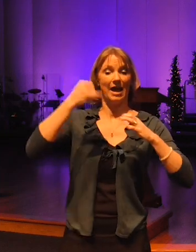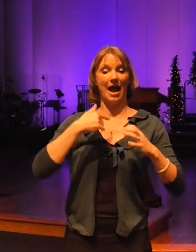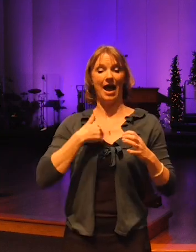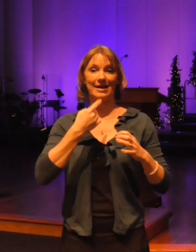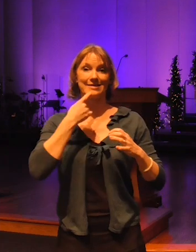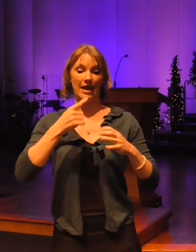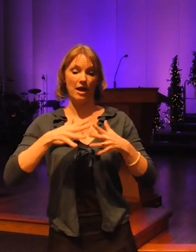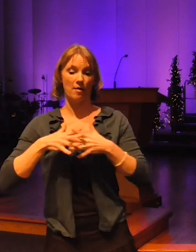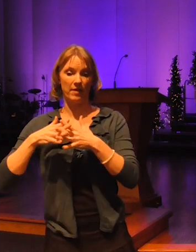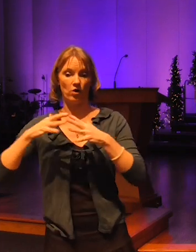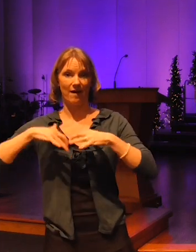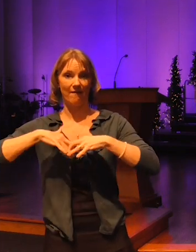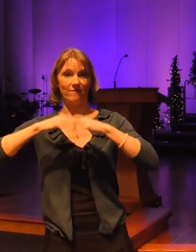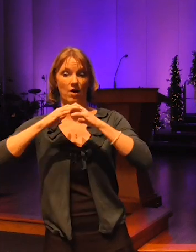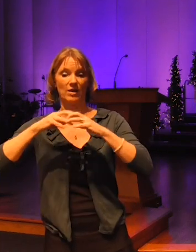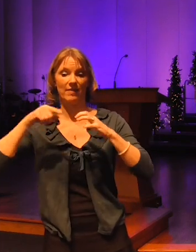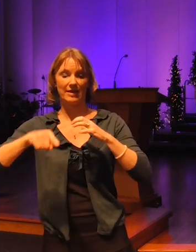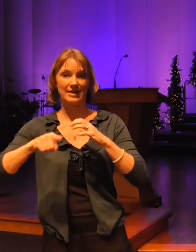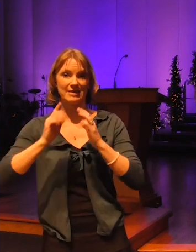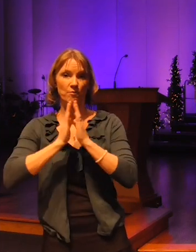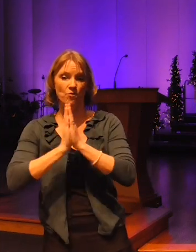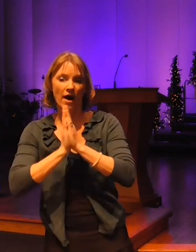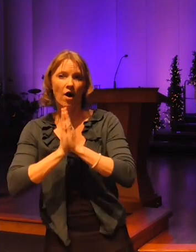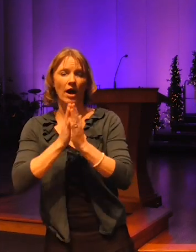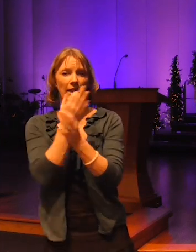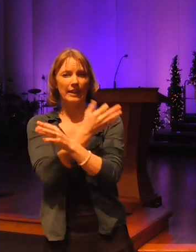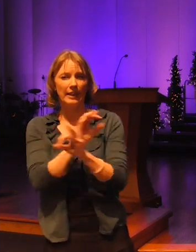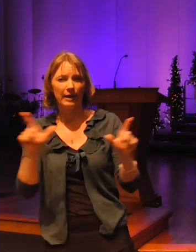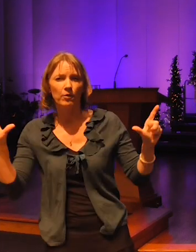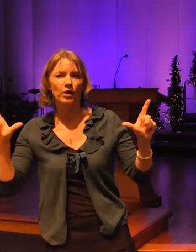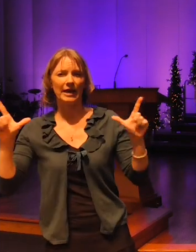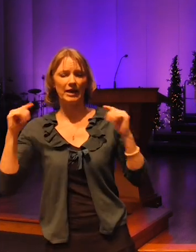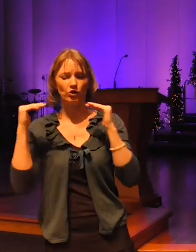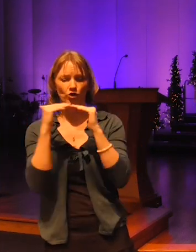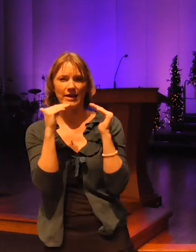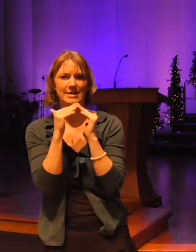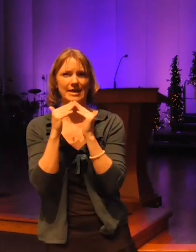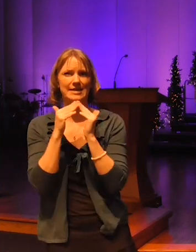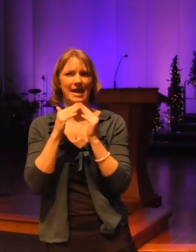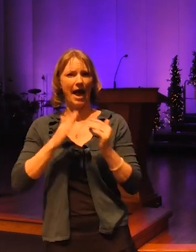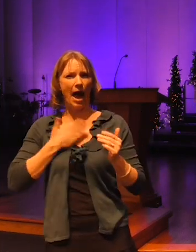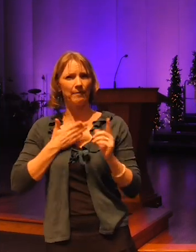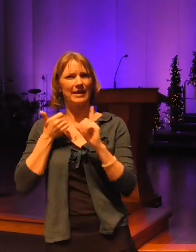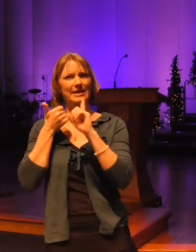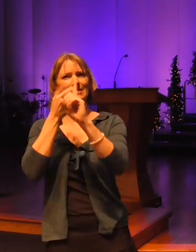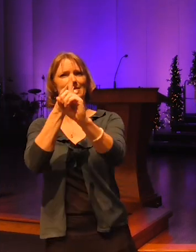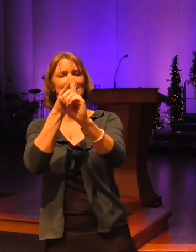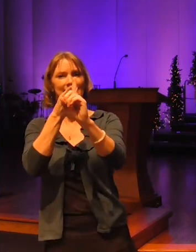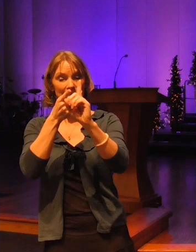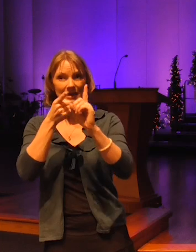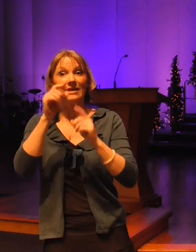y justicia y la búsqueda de la felicidad para todas las personas y sí, fue articulada por hombres blancos para